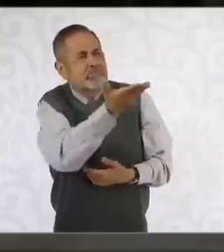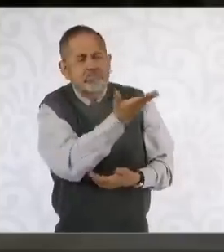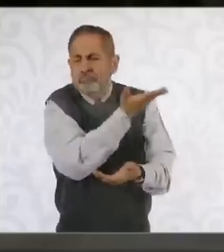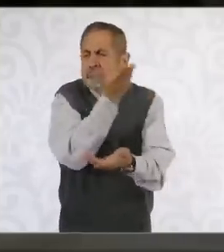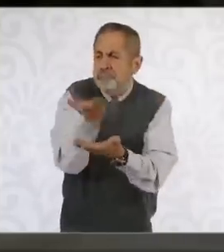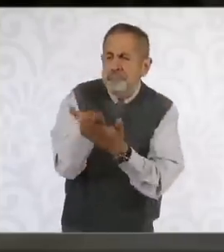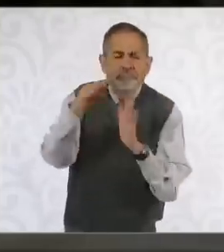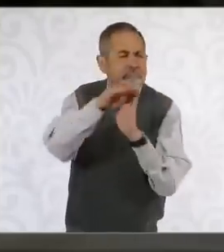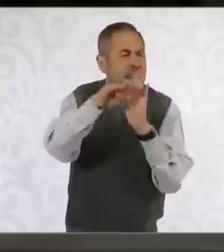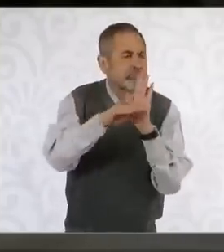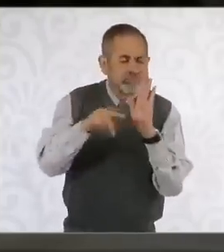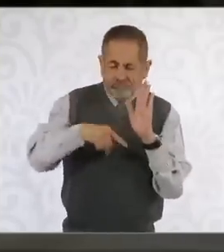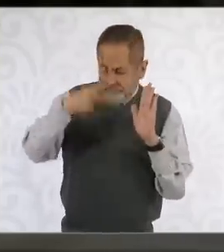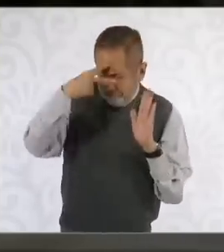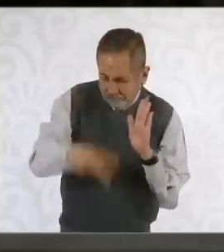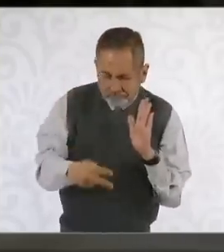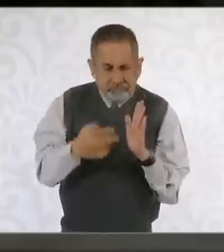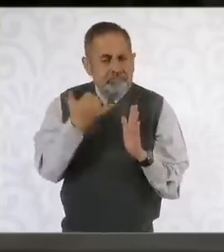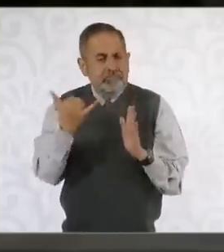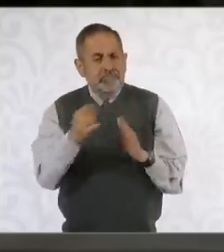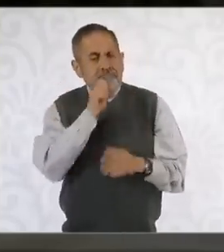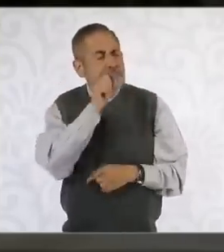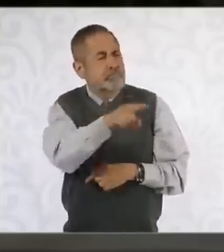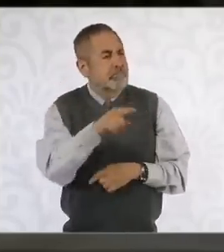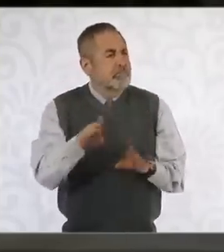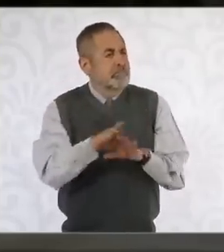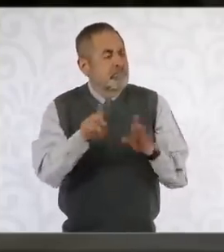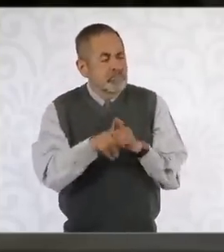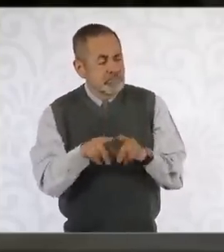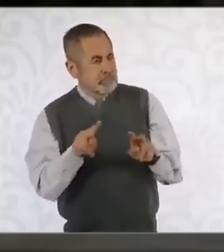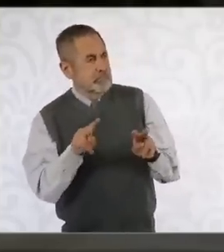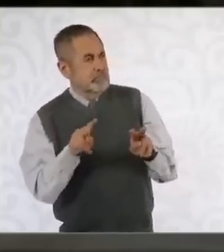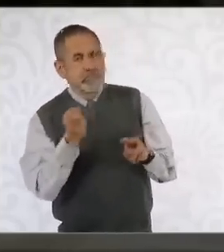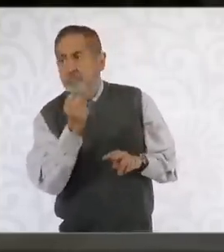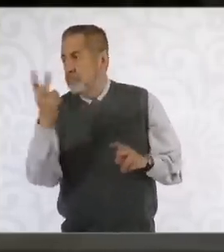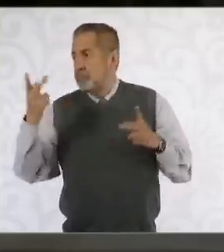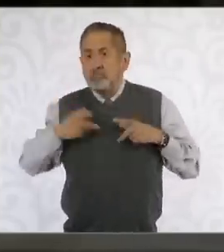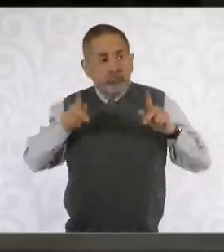para México y ha despertado mucho interés su visita usted va a tener muchas reuniones